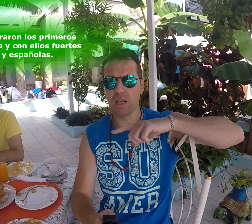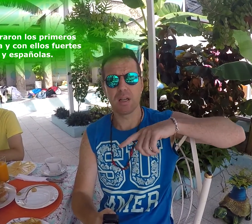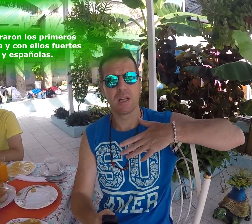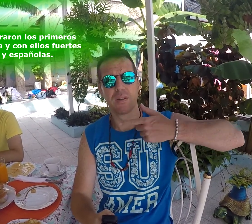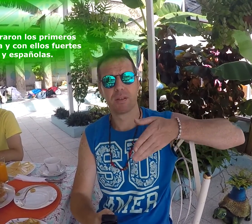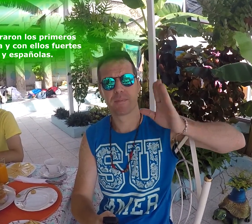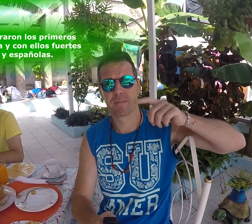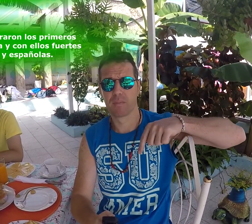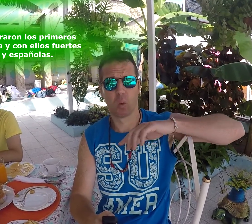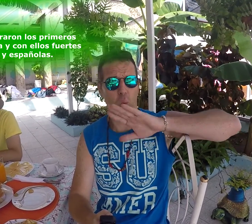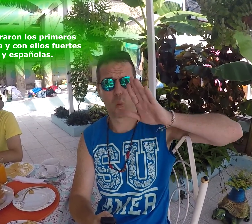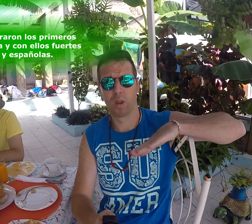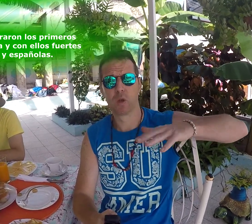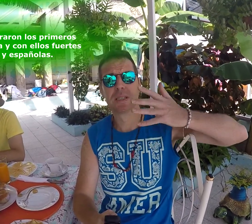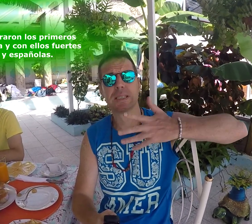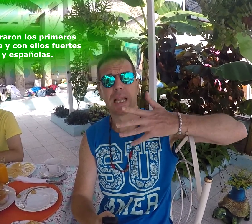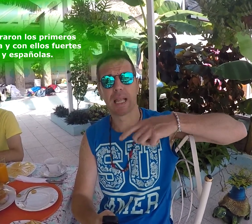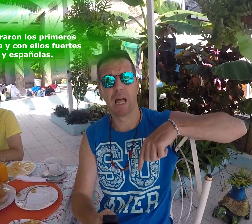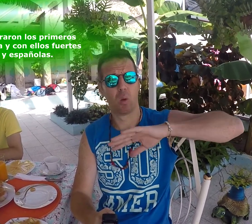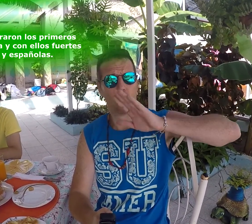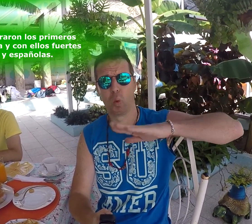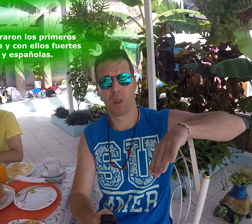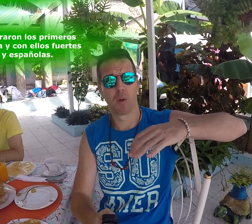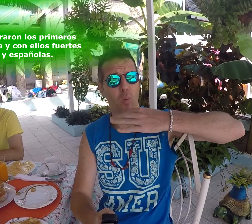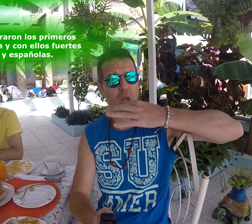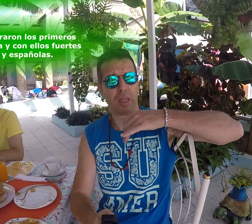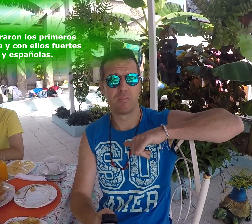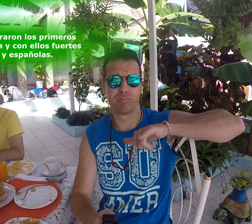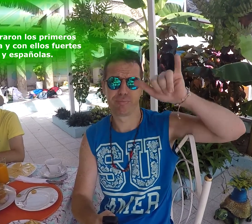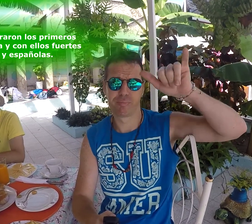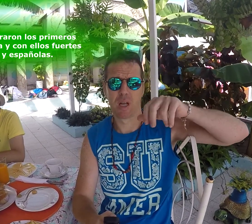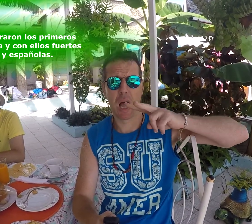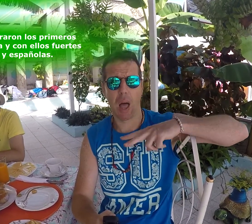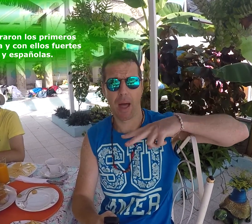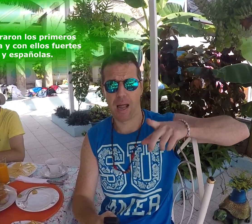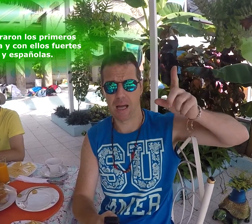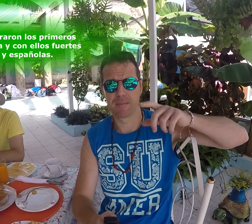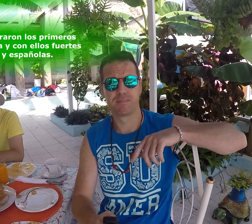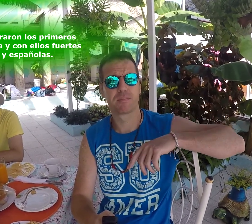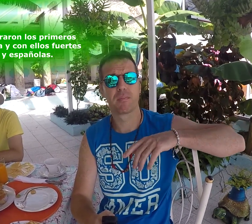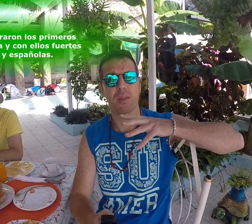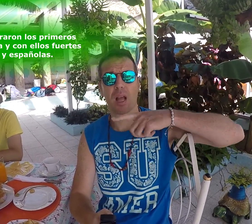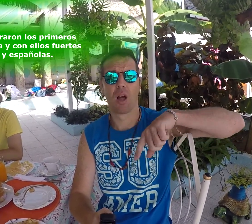Hoy es el último día aquí en Santiago, esta tarde nos vamos a La Habana